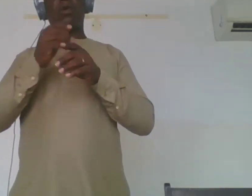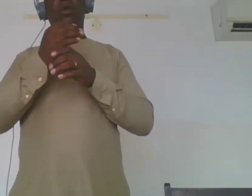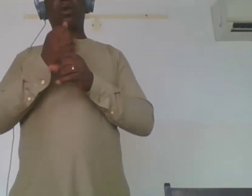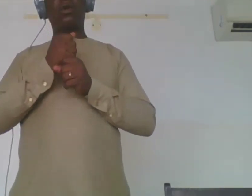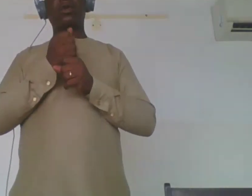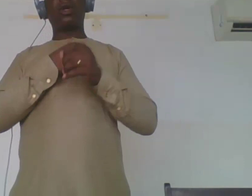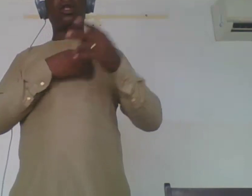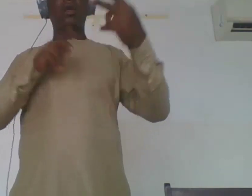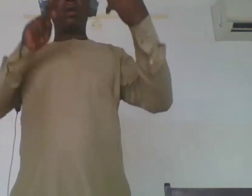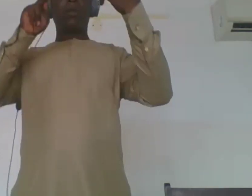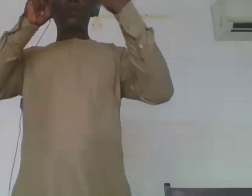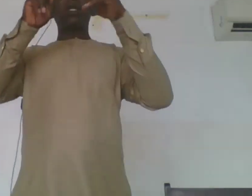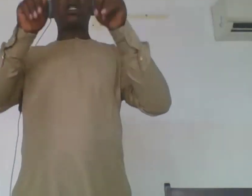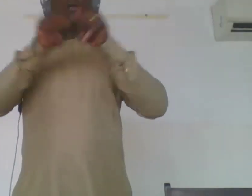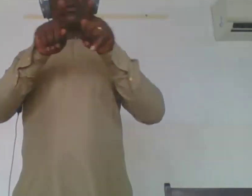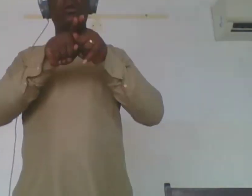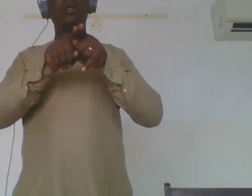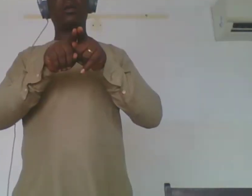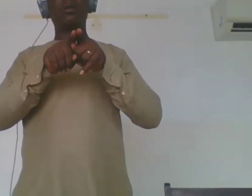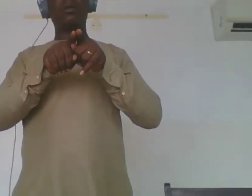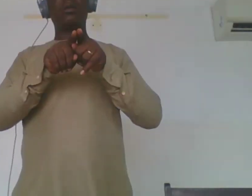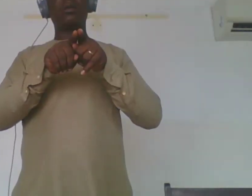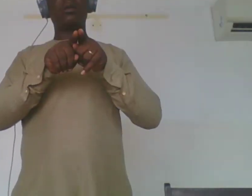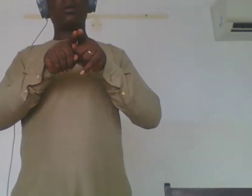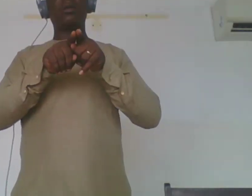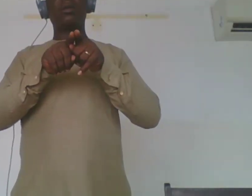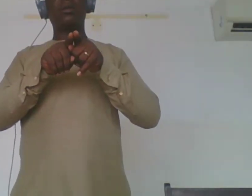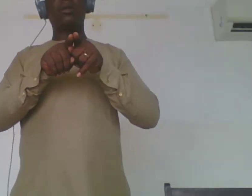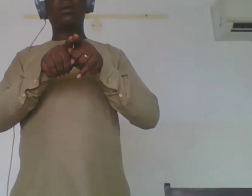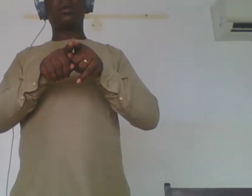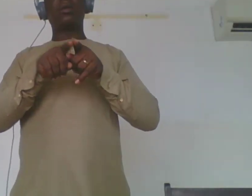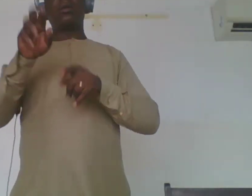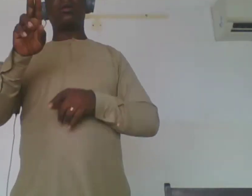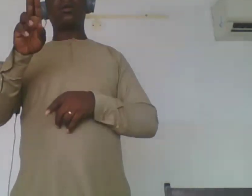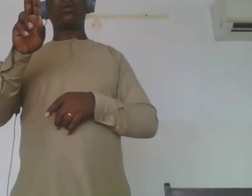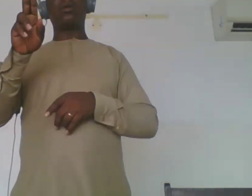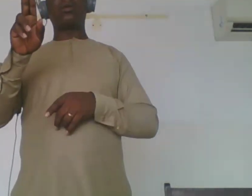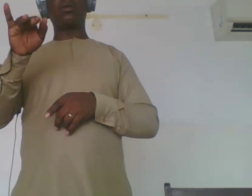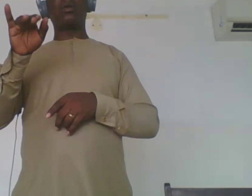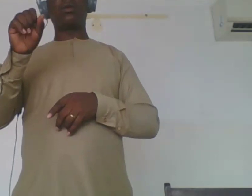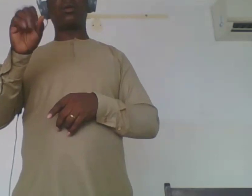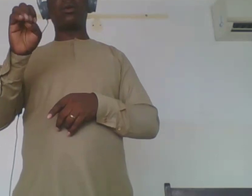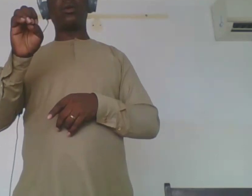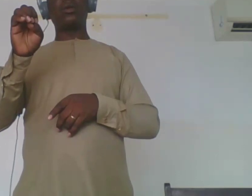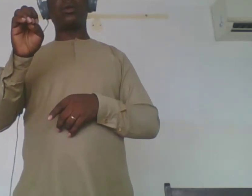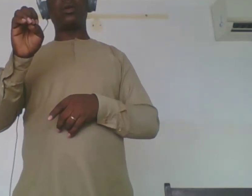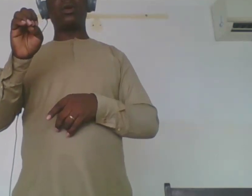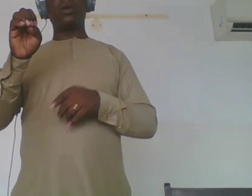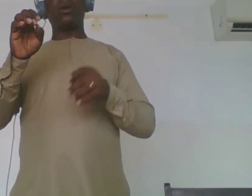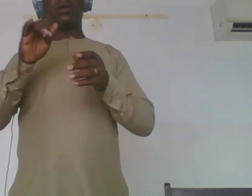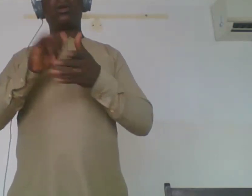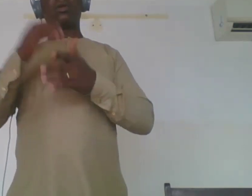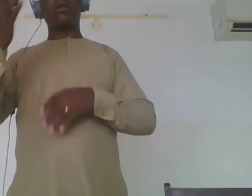aussi euh Rous Rous mkoutou moulin euh ma chère routi je t'invite à démarrer